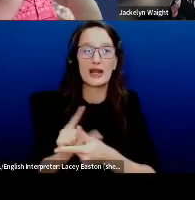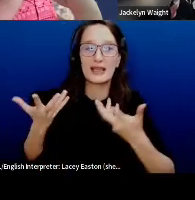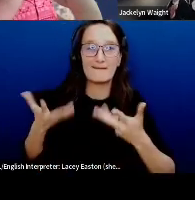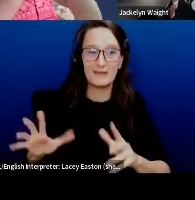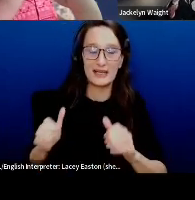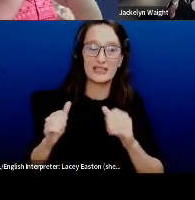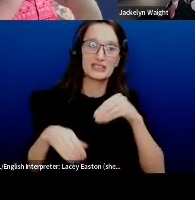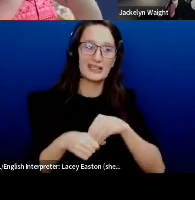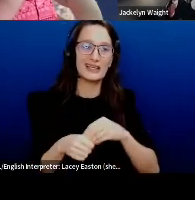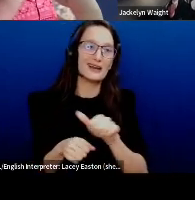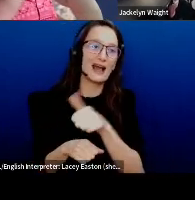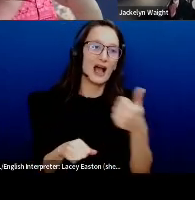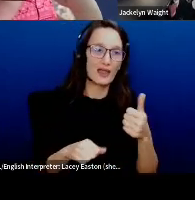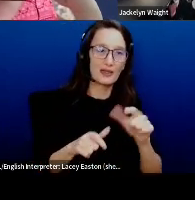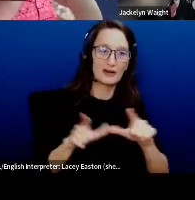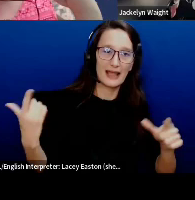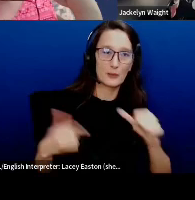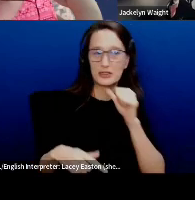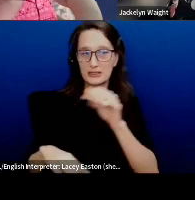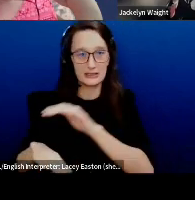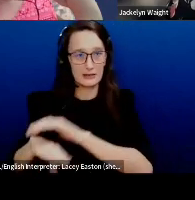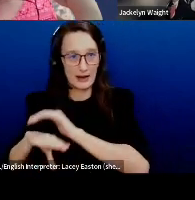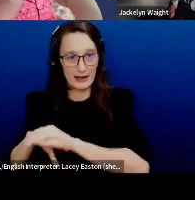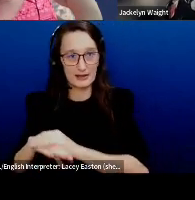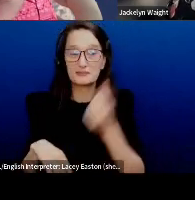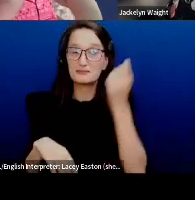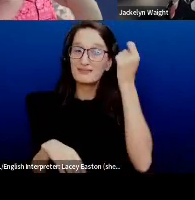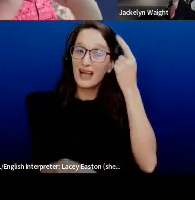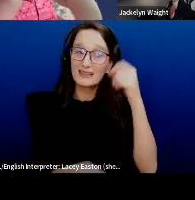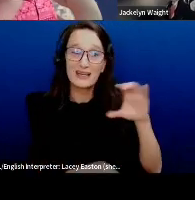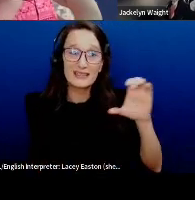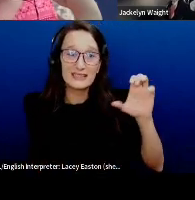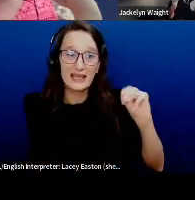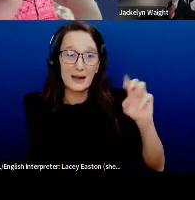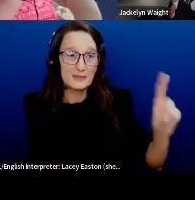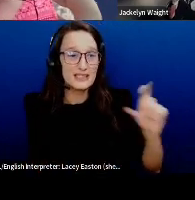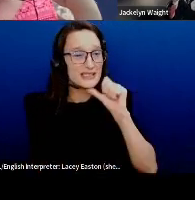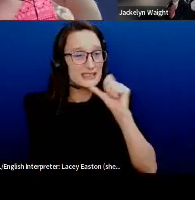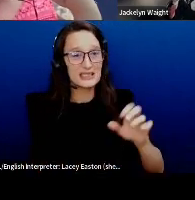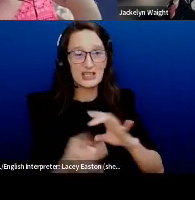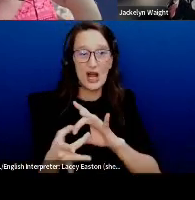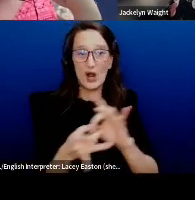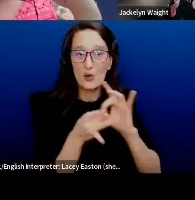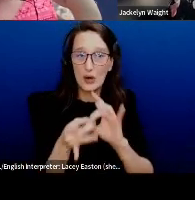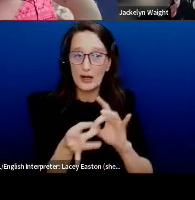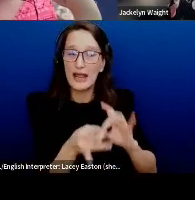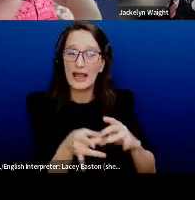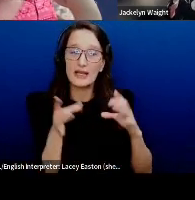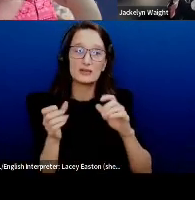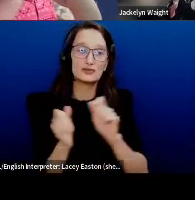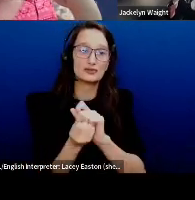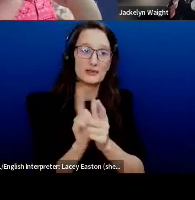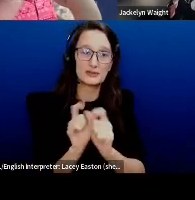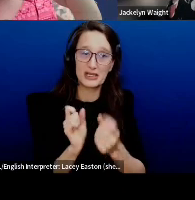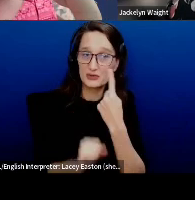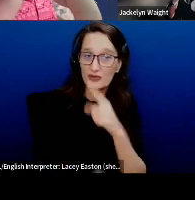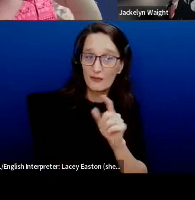. Si bien el CMD no coordina las traducciones para las LEA, sí coordina